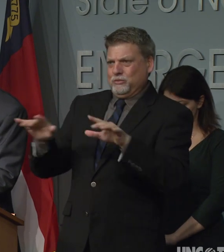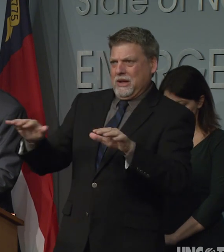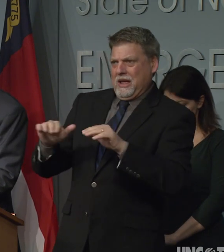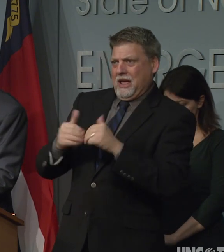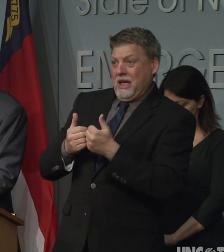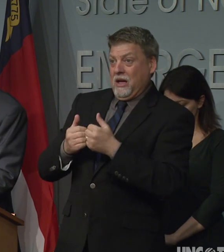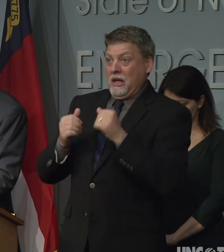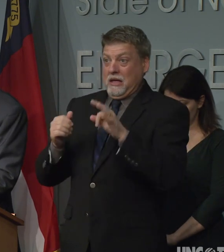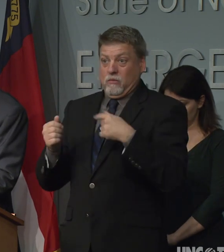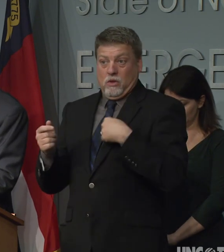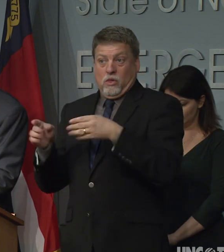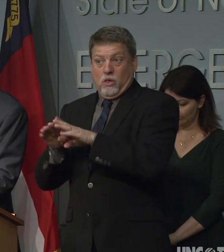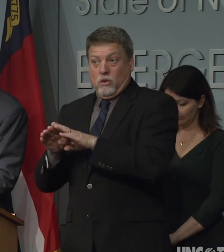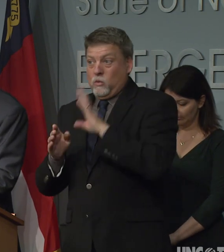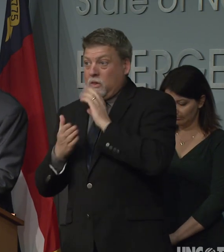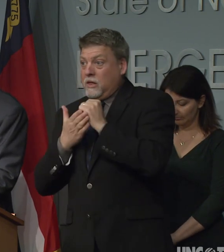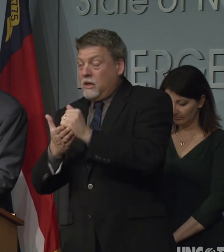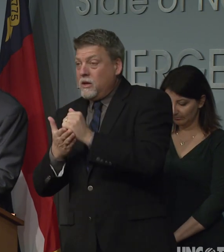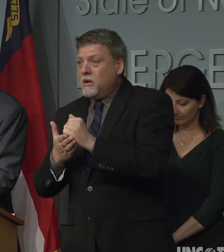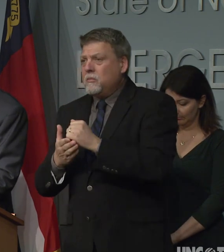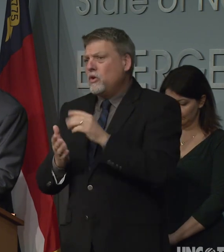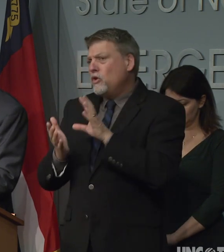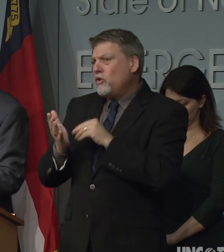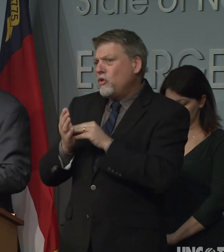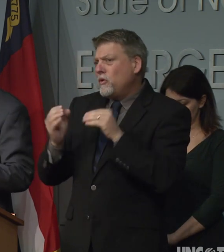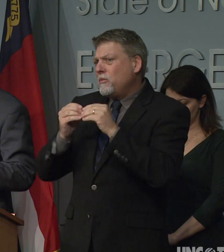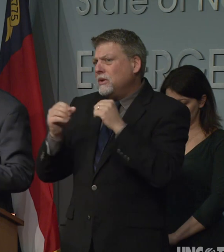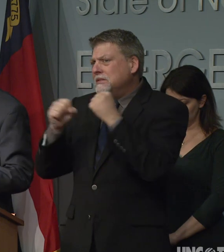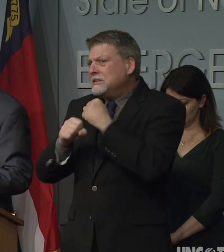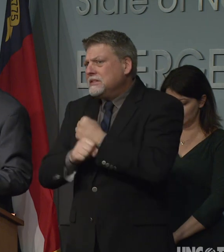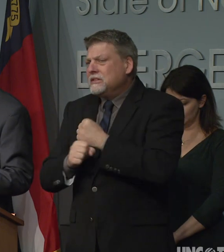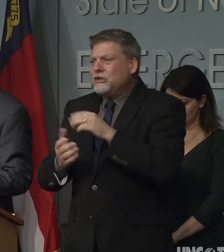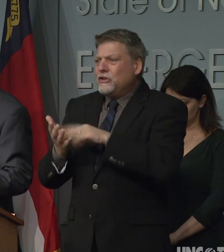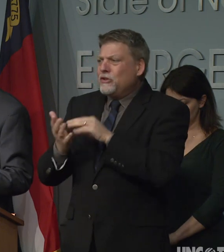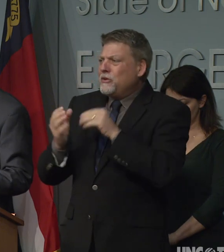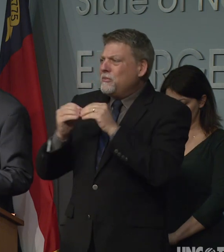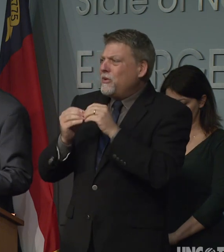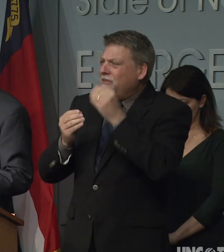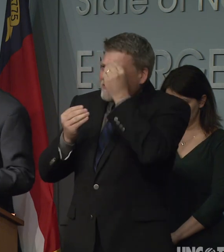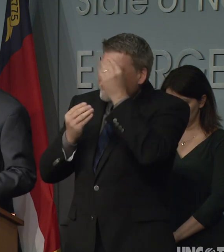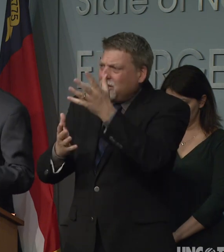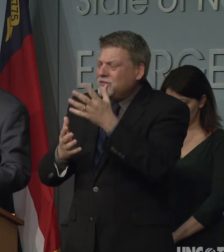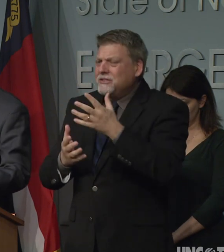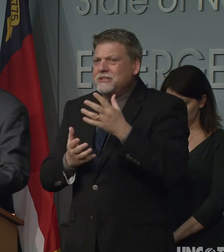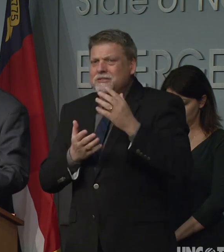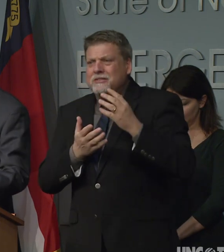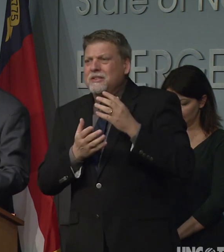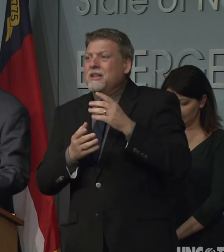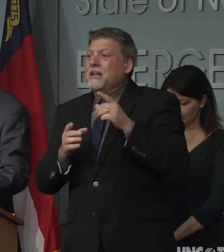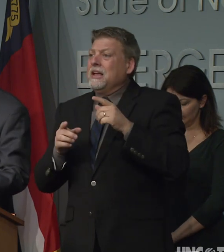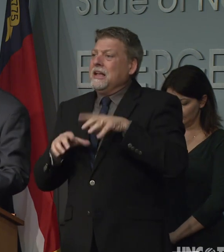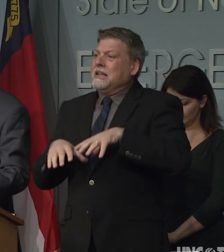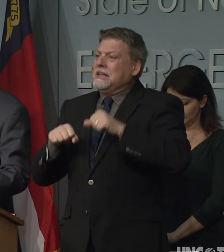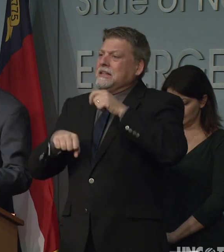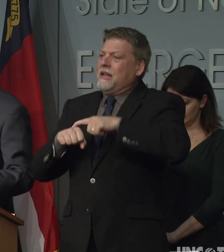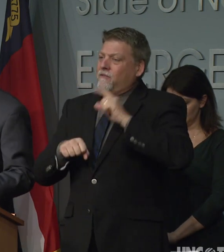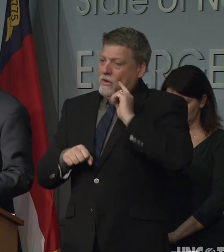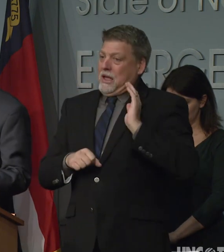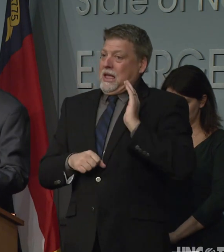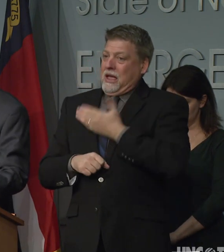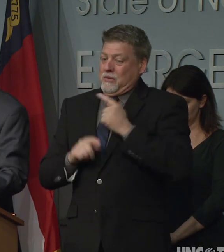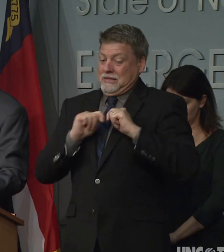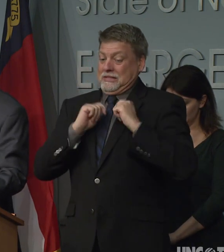y también vamos a ver cuál es la información que nosotros vamos a tener y poder implementar un plan en donde